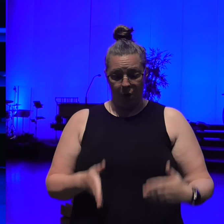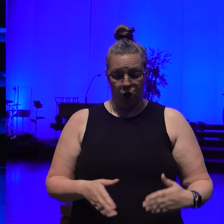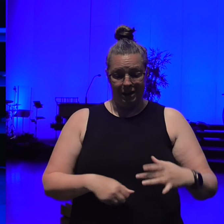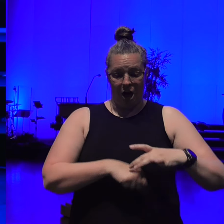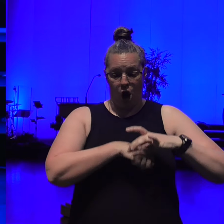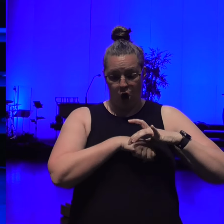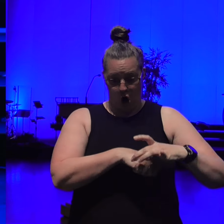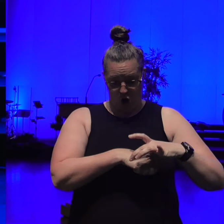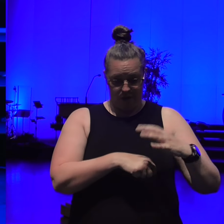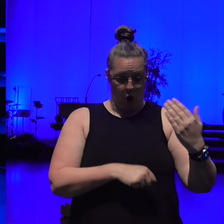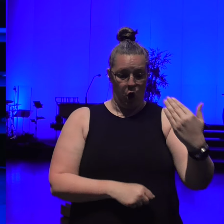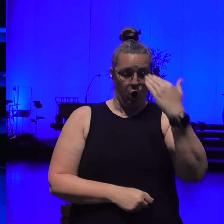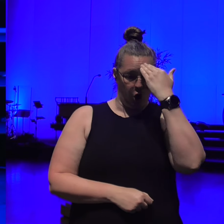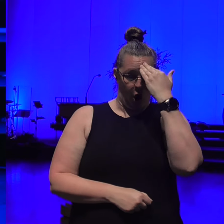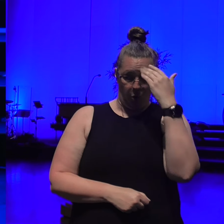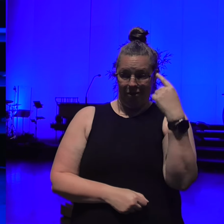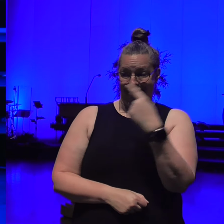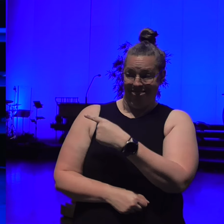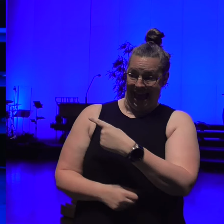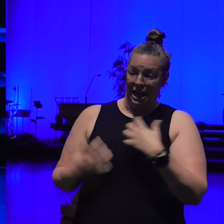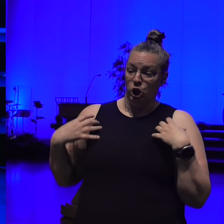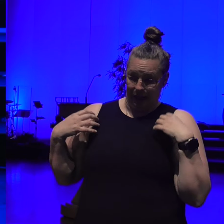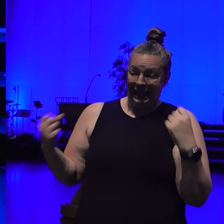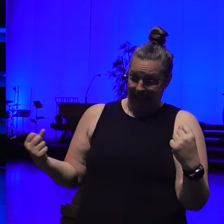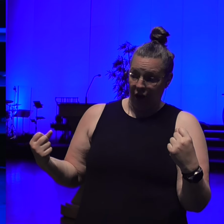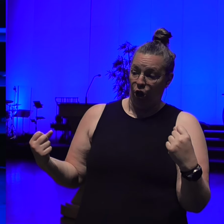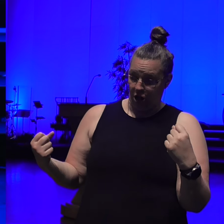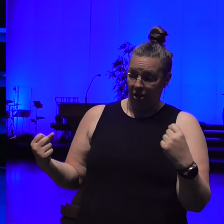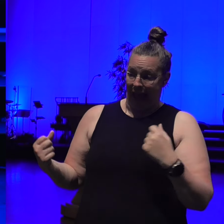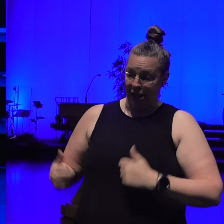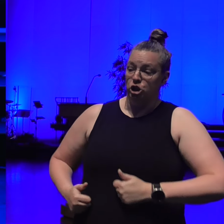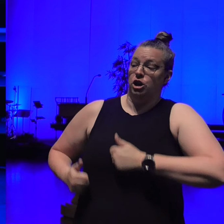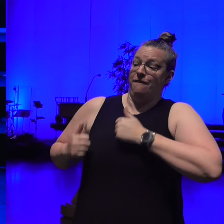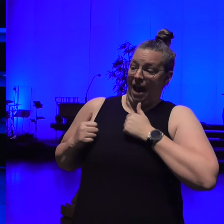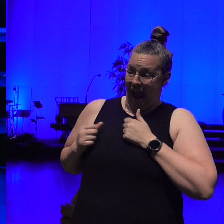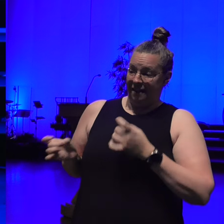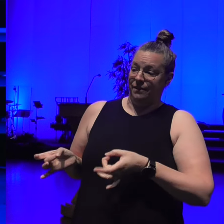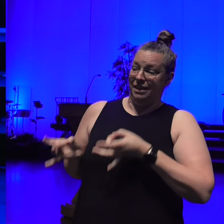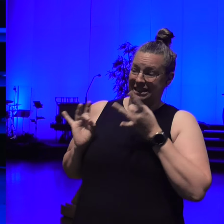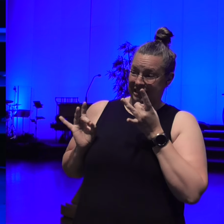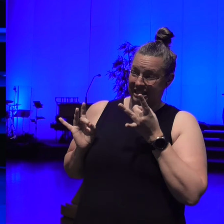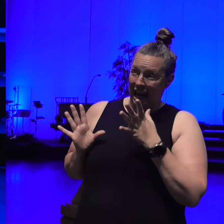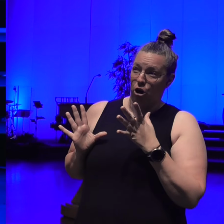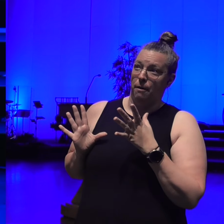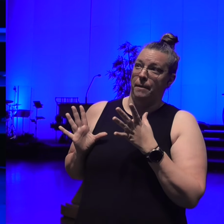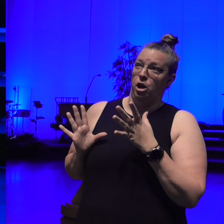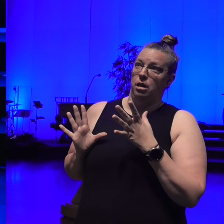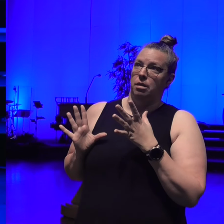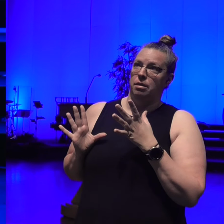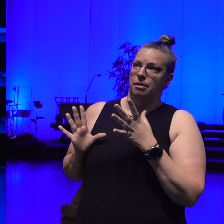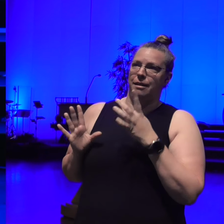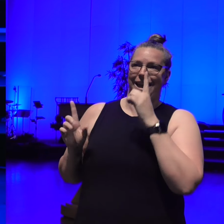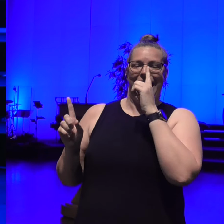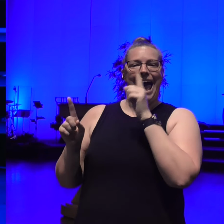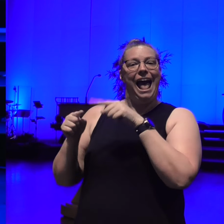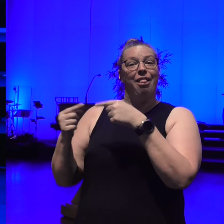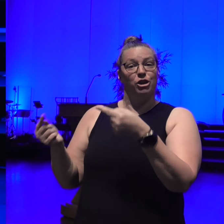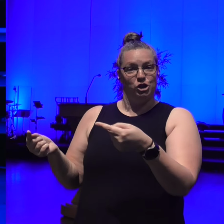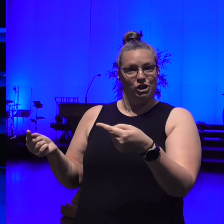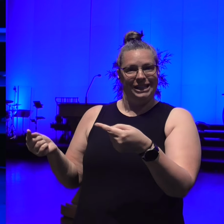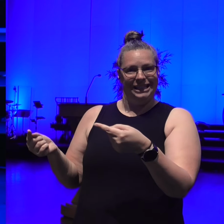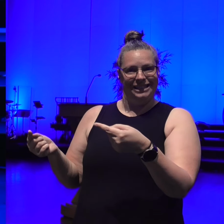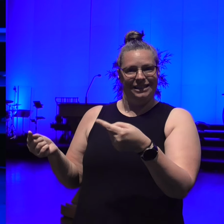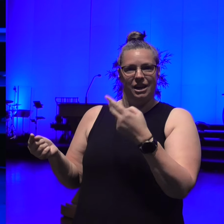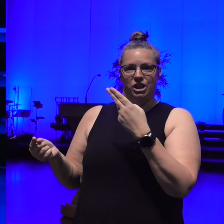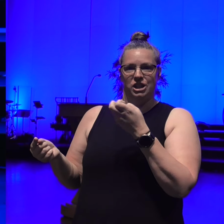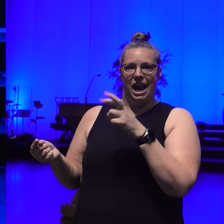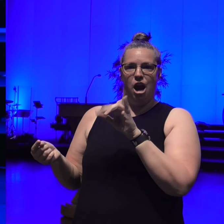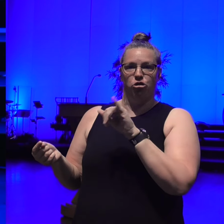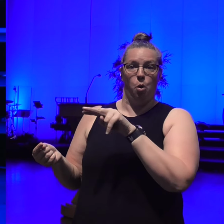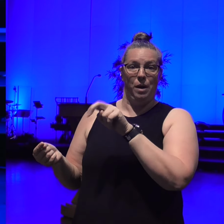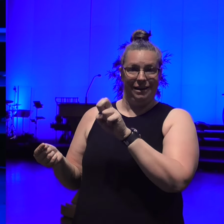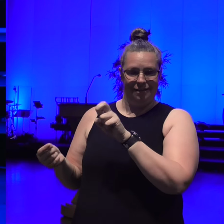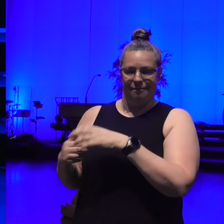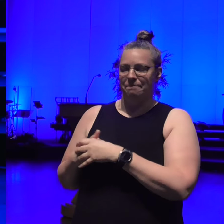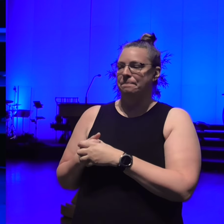en saber que podía sanar y sobrevivir a esta terrible alergia a la heroína, que podía